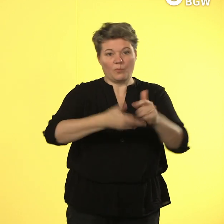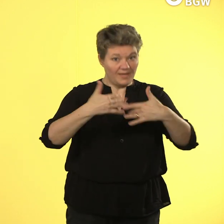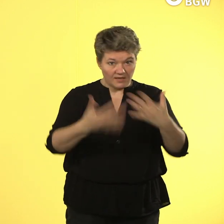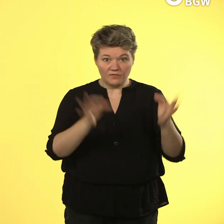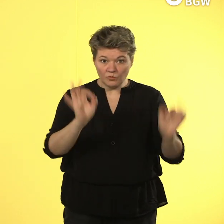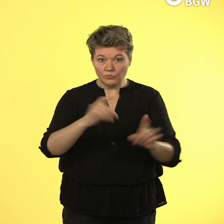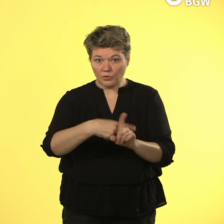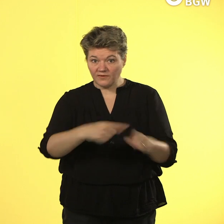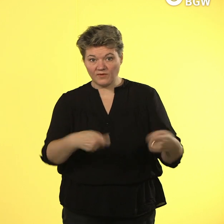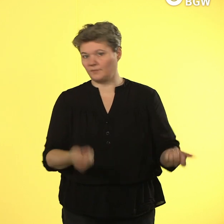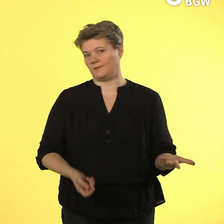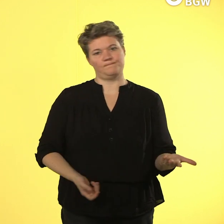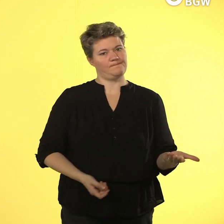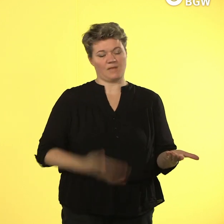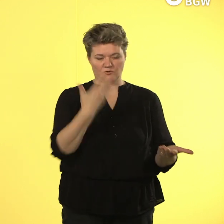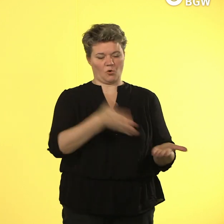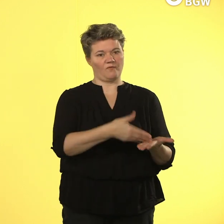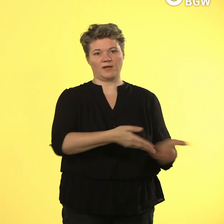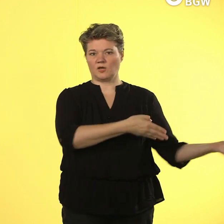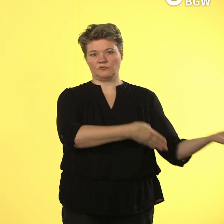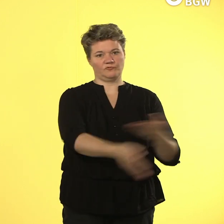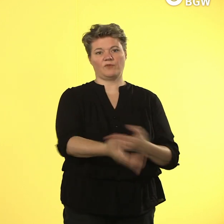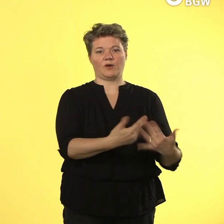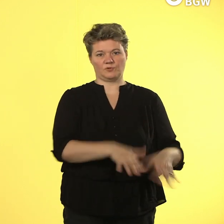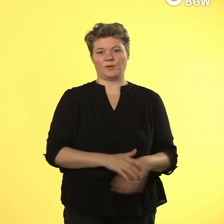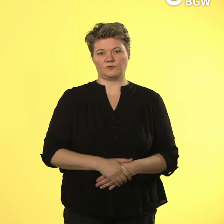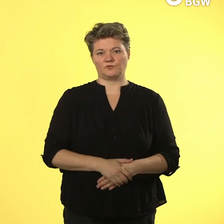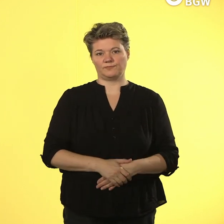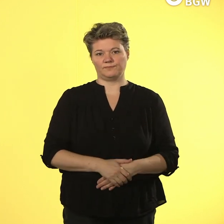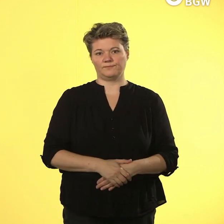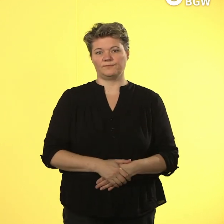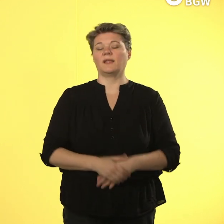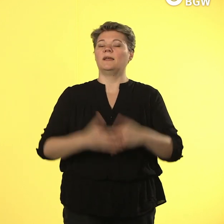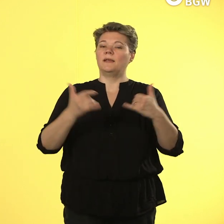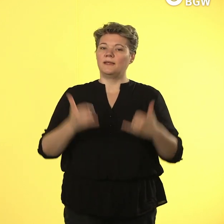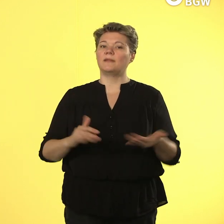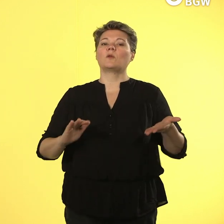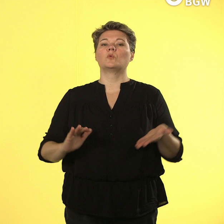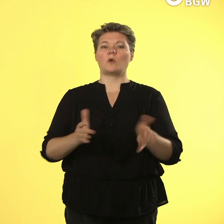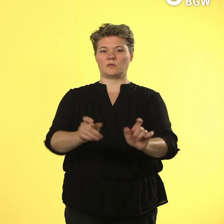Ich möchte jetzt gleich eine Bildschirmpause machen. Ich verspreche Ihnen, laufen Sie nicht weg,